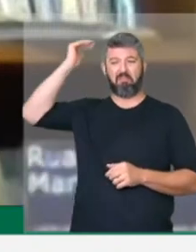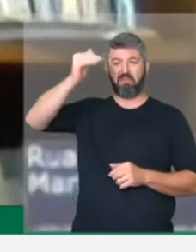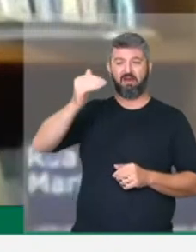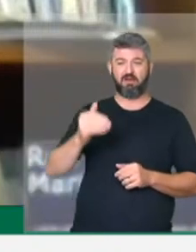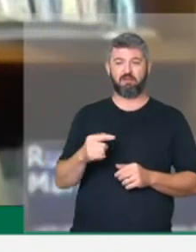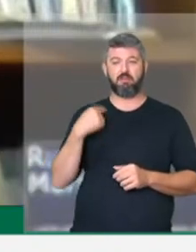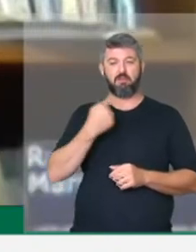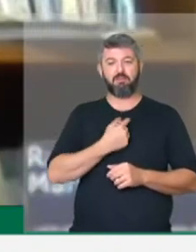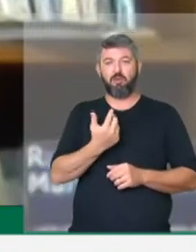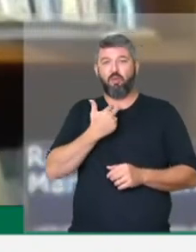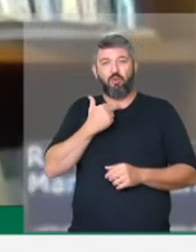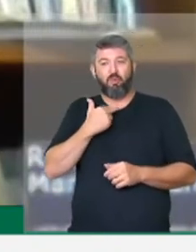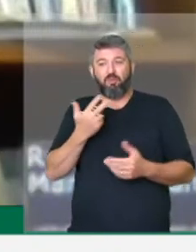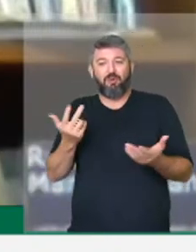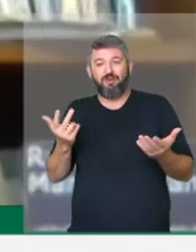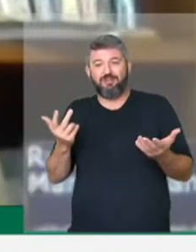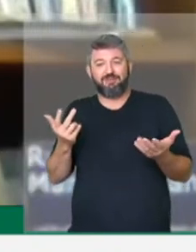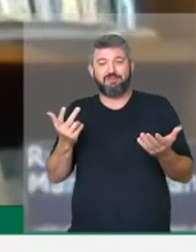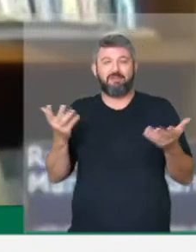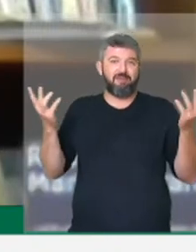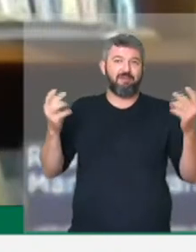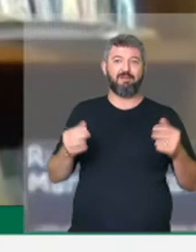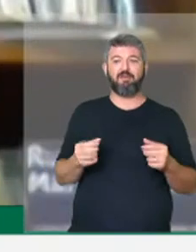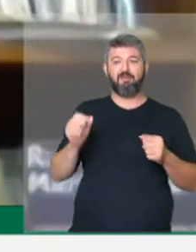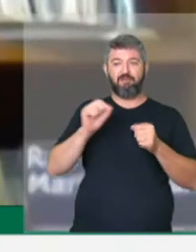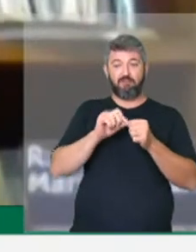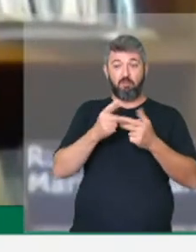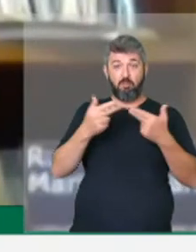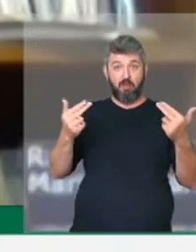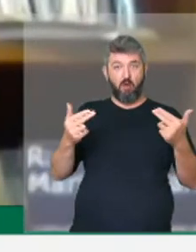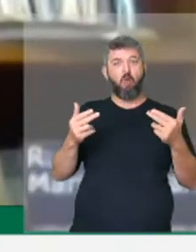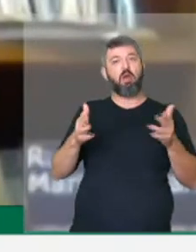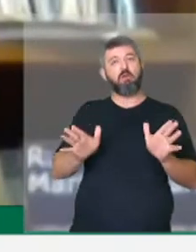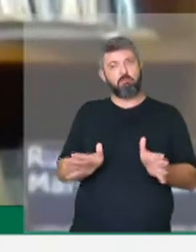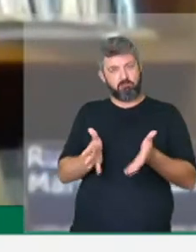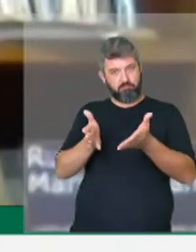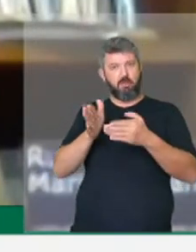ISSO AÍ É INCENTIVO AO CALOTE. TEM MAIS UM ERRO NESSA... NESSA MP, NESSE PLV